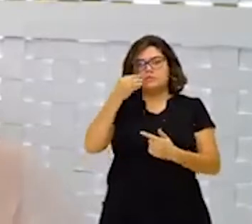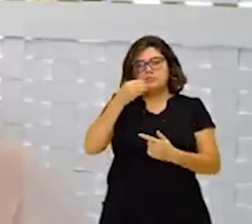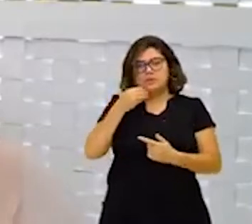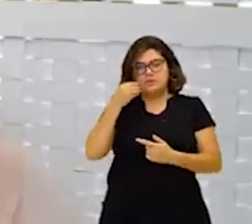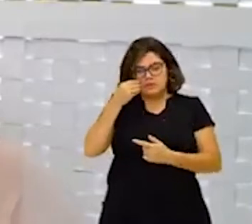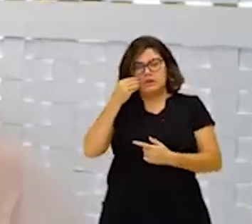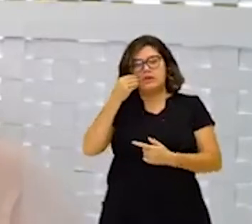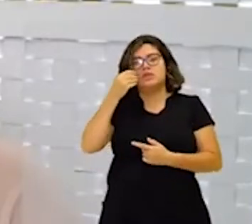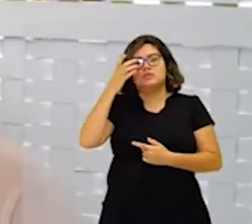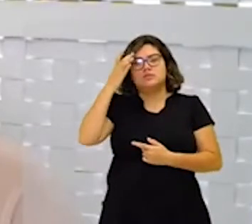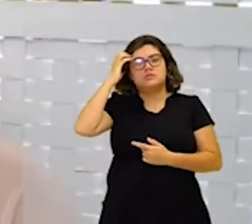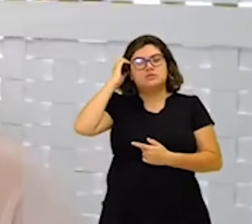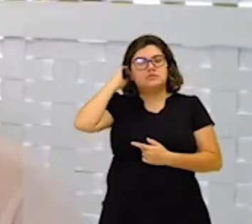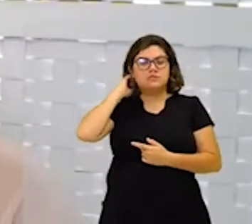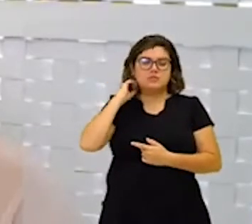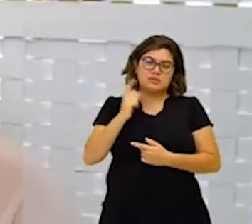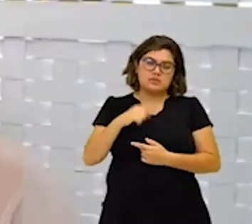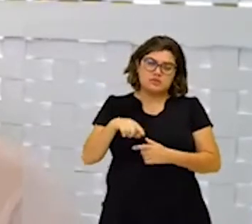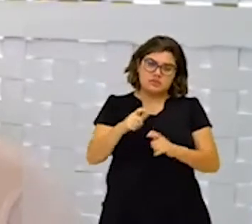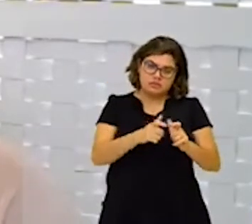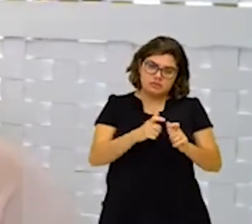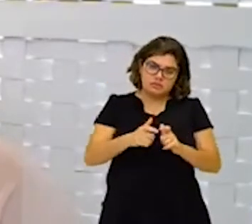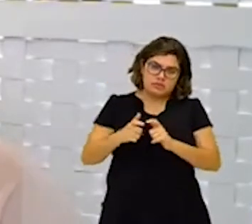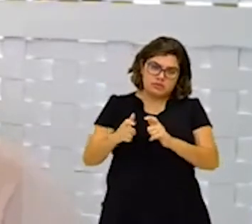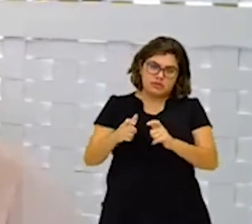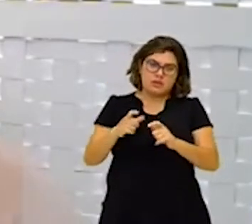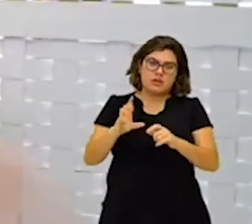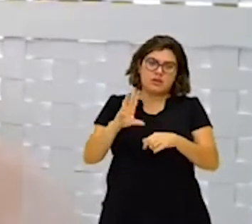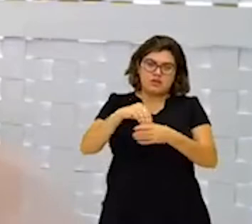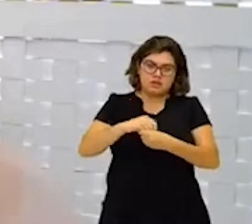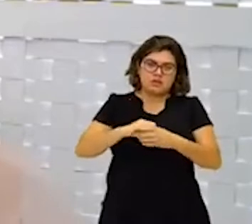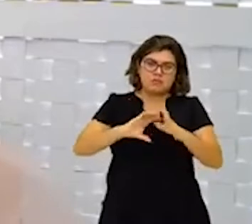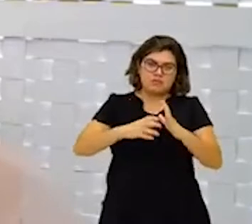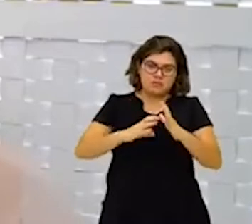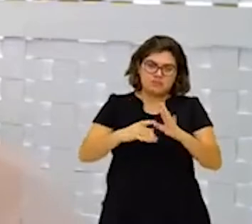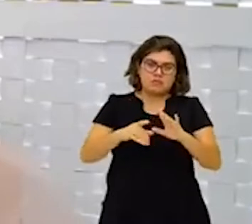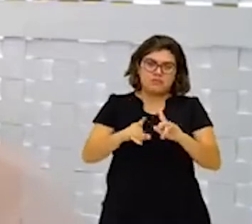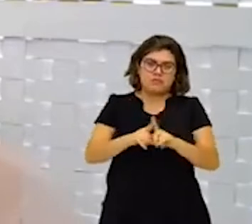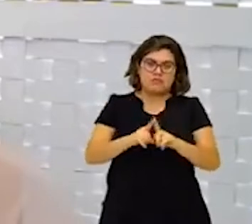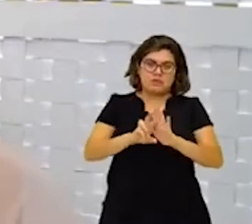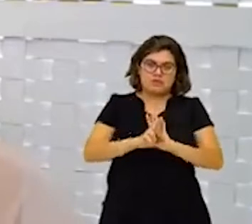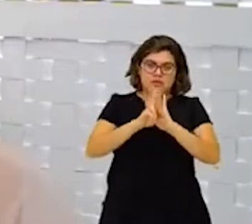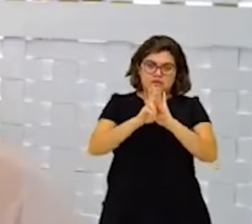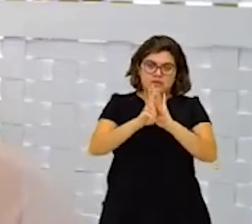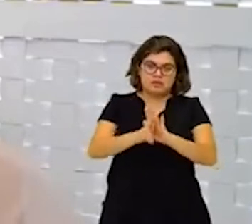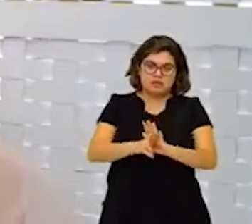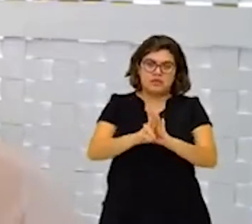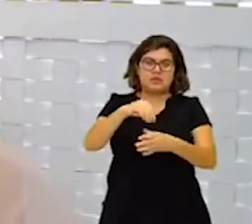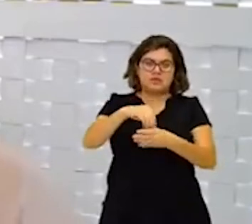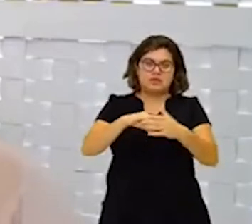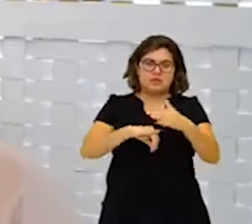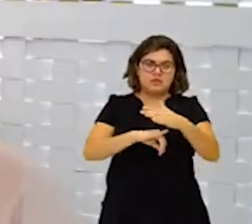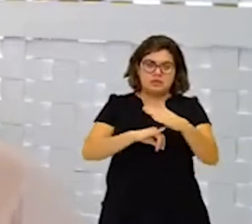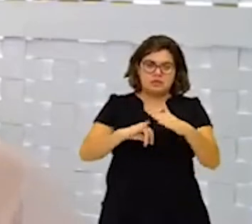espaços de partidos políticos e da representação institucional o que a gente vê principalmente